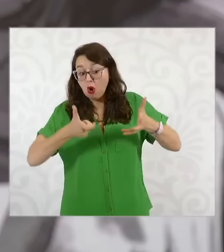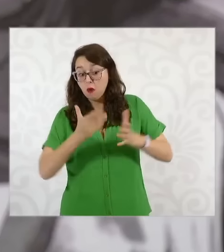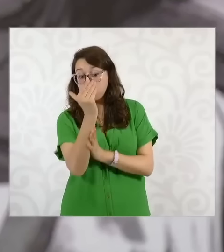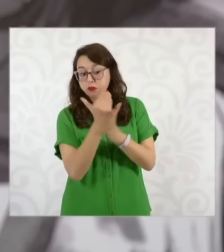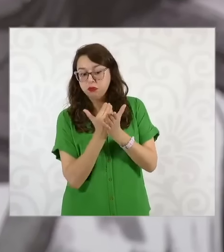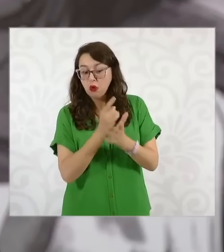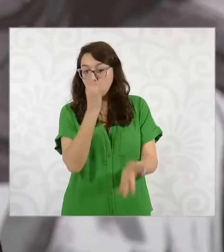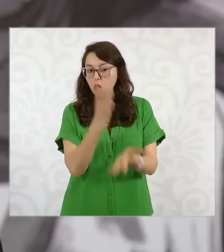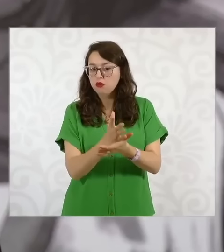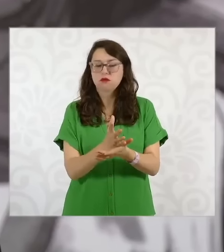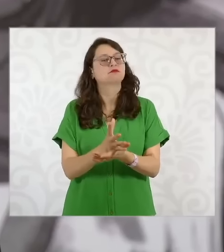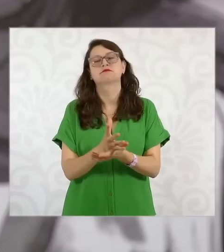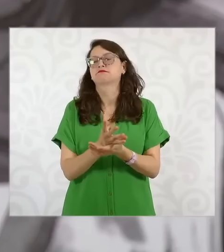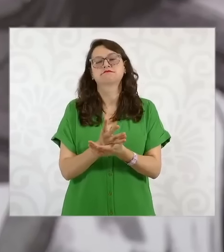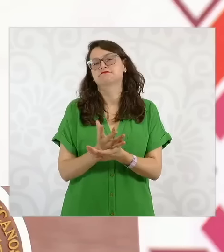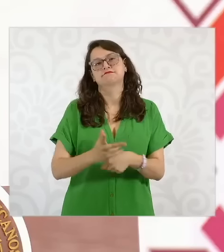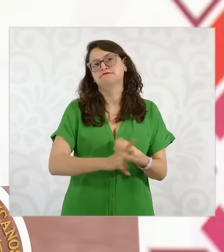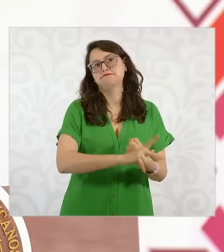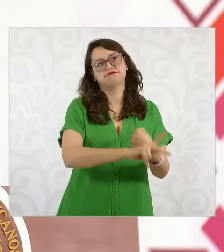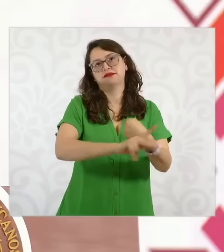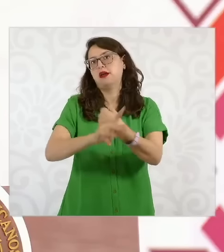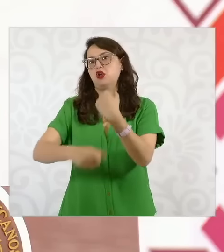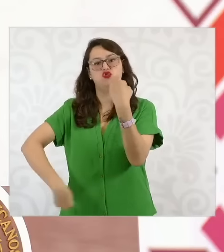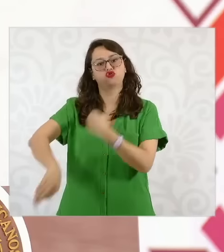digo, buena revisión hacia la baja en general de la economía global.